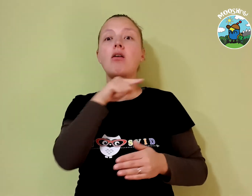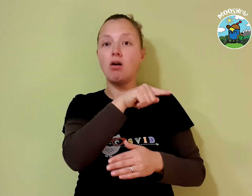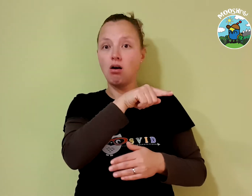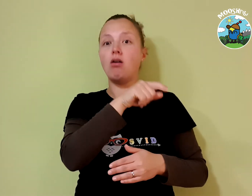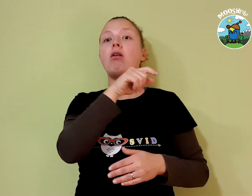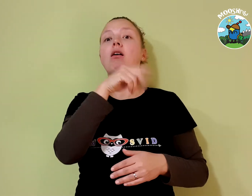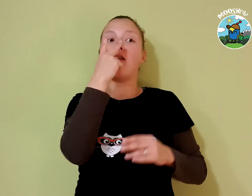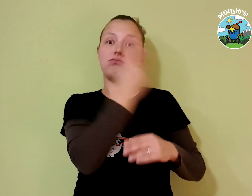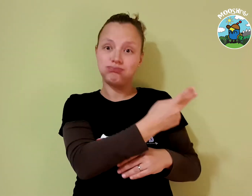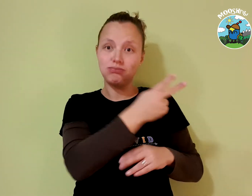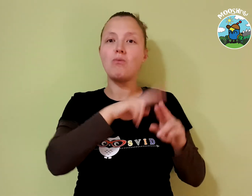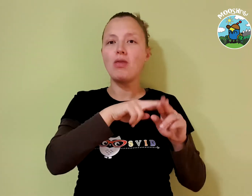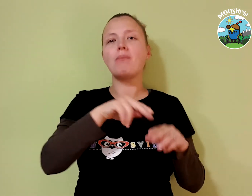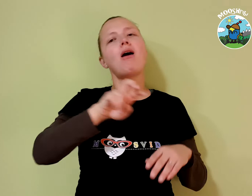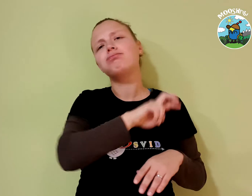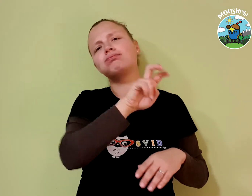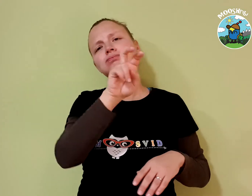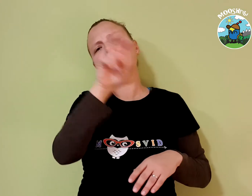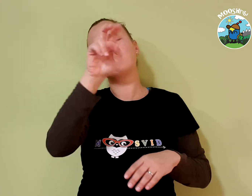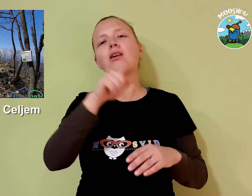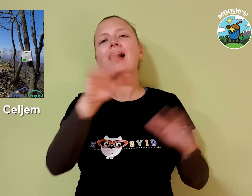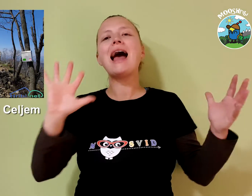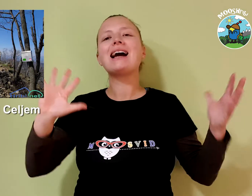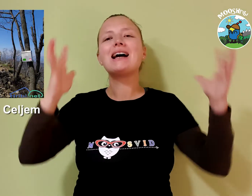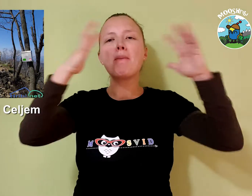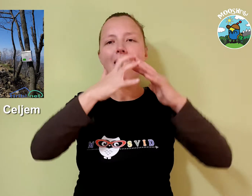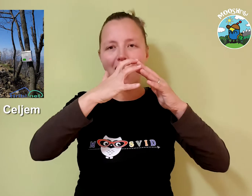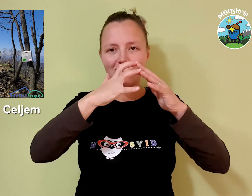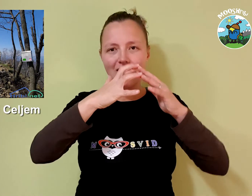Ko si jo bomo malo ogledali od zunaj, se bomo odpravili do Grmade,